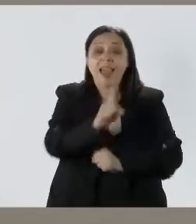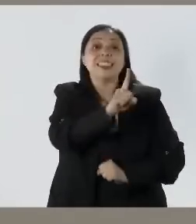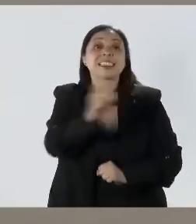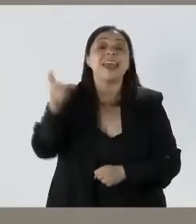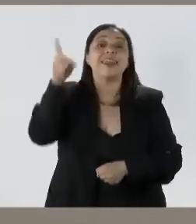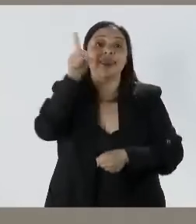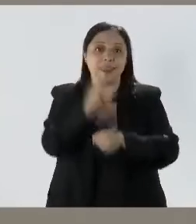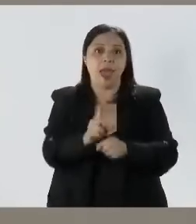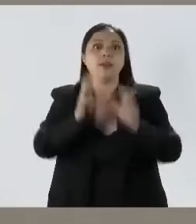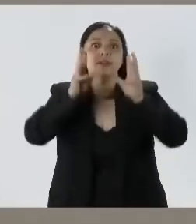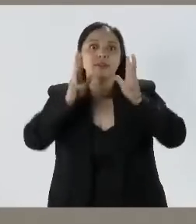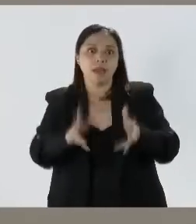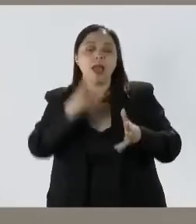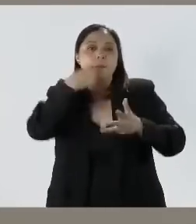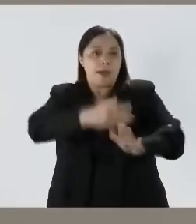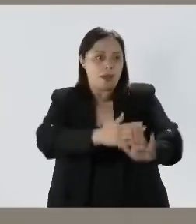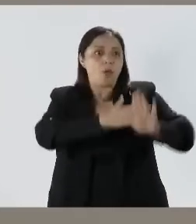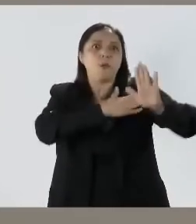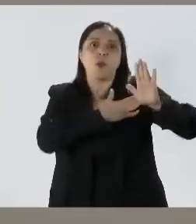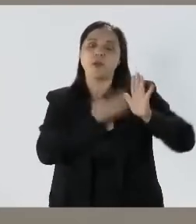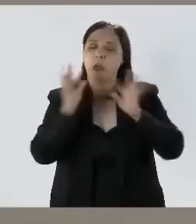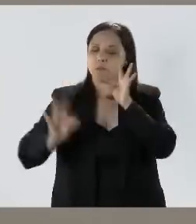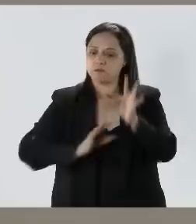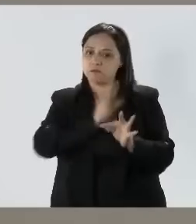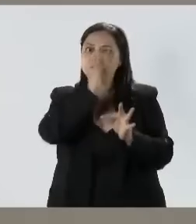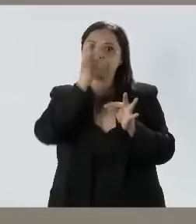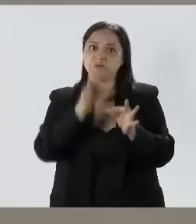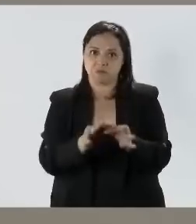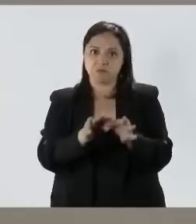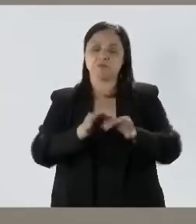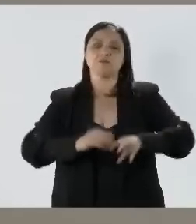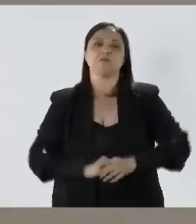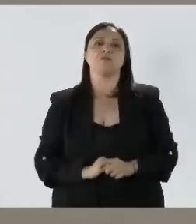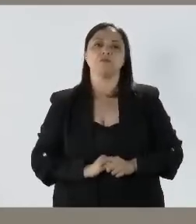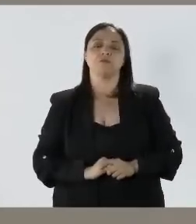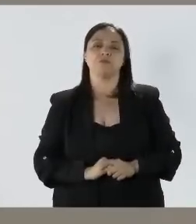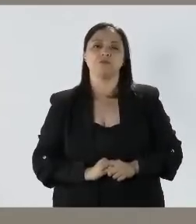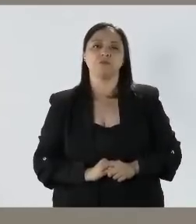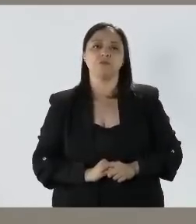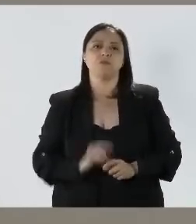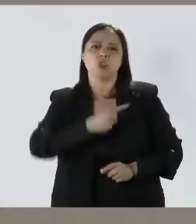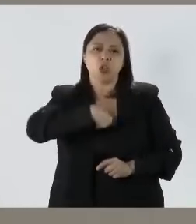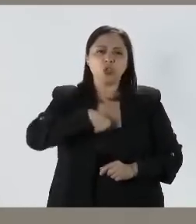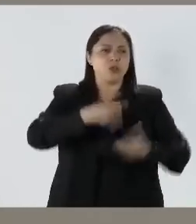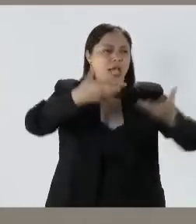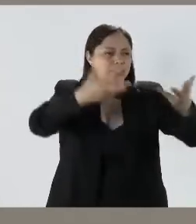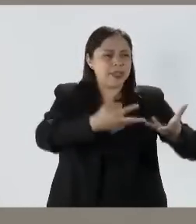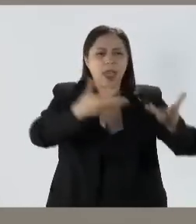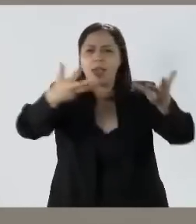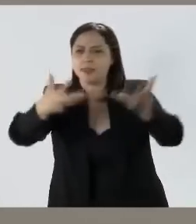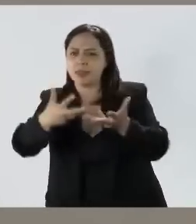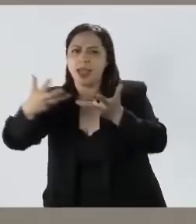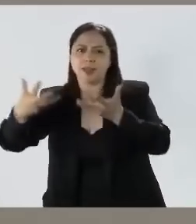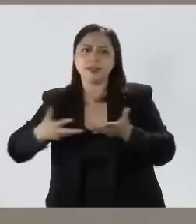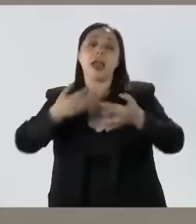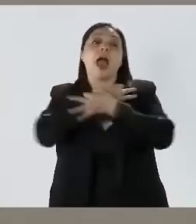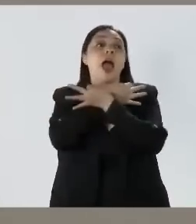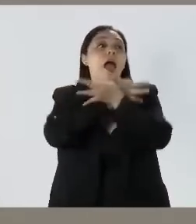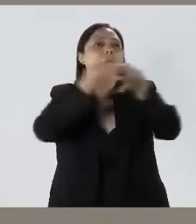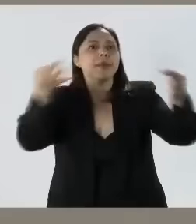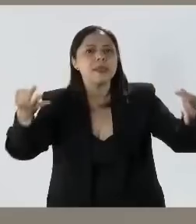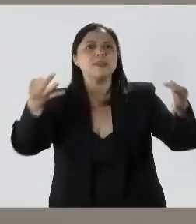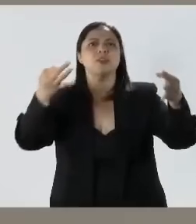días de compromisos cumplidos cada cosa que hemos hecho cada anuncio que hemos realizado cada obra